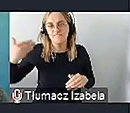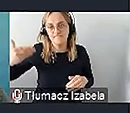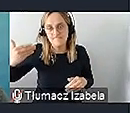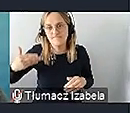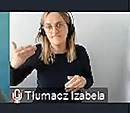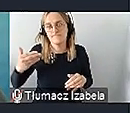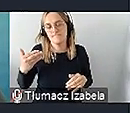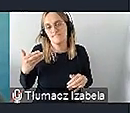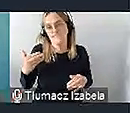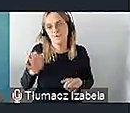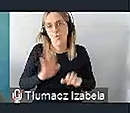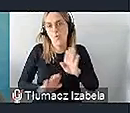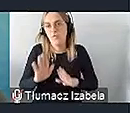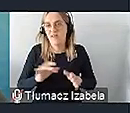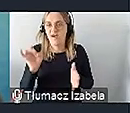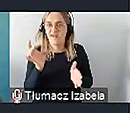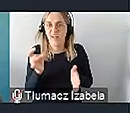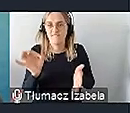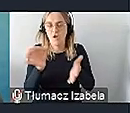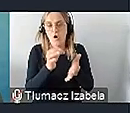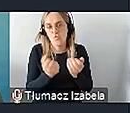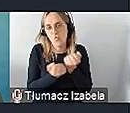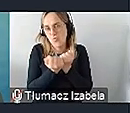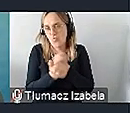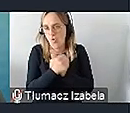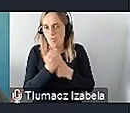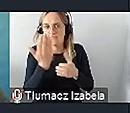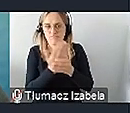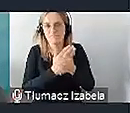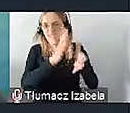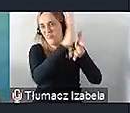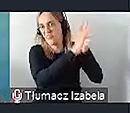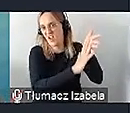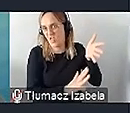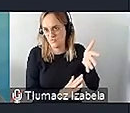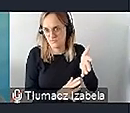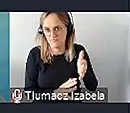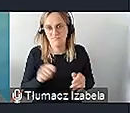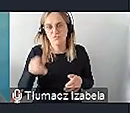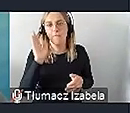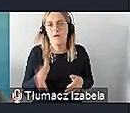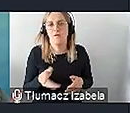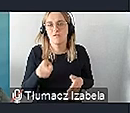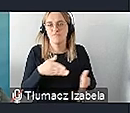które składają się z takiej ściany tekstu. Bo to raczej będzie barierą do tego,